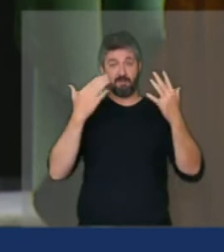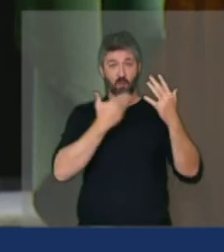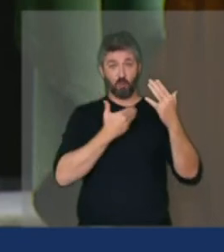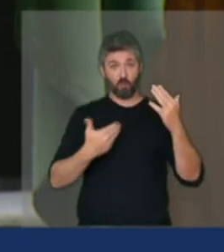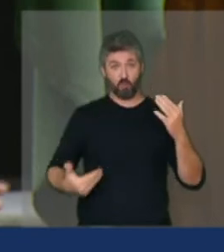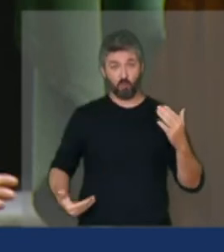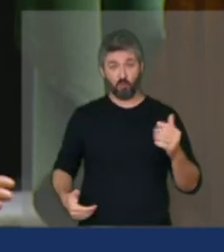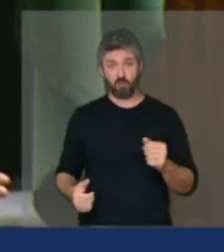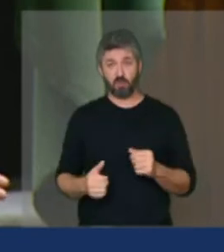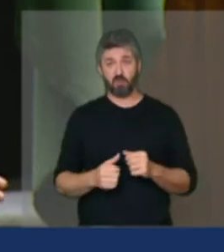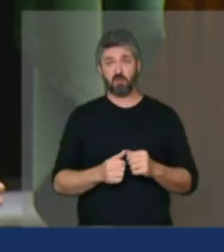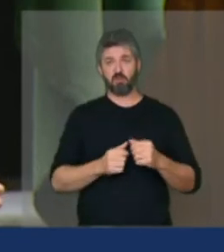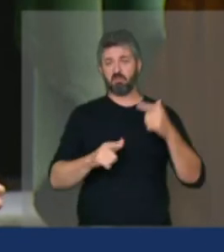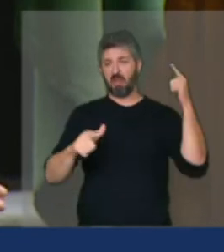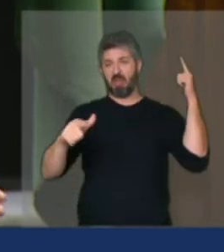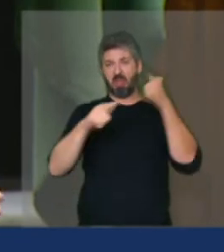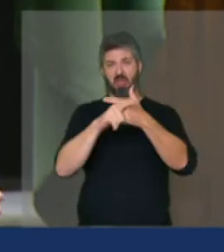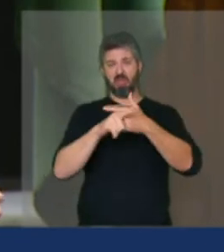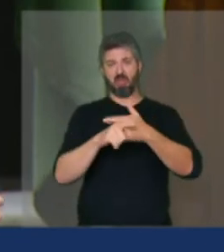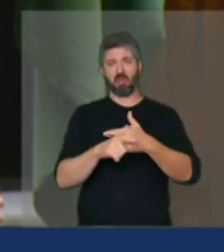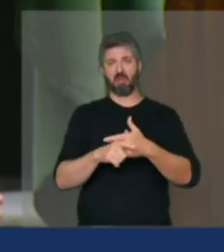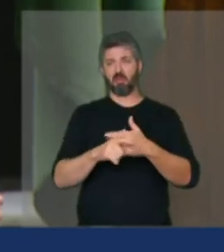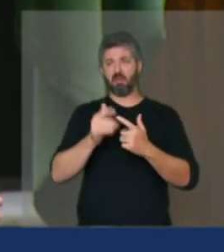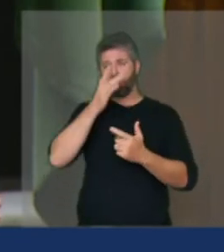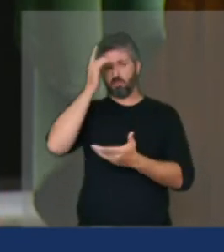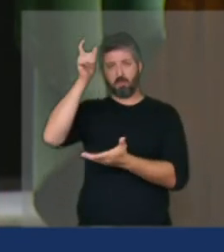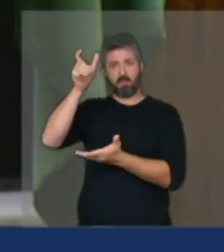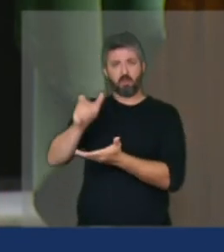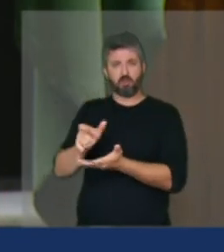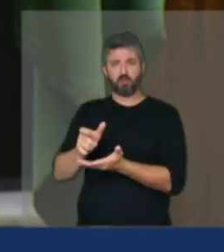EVENTO PÚBLICO PARA CRITICAR UM CIDADÃO QUE PREMATURO AMENTO NOS DEIXOU. PORTANTO,